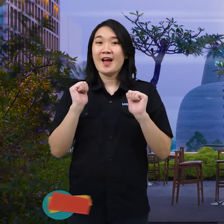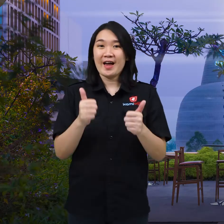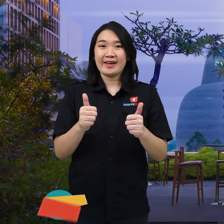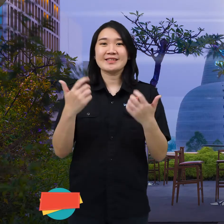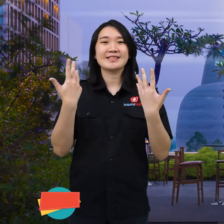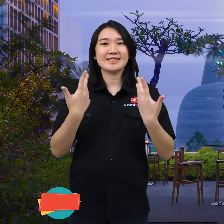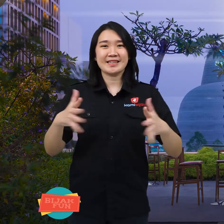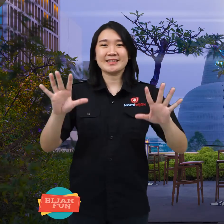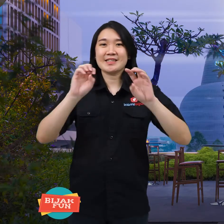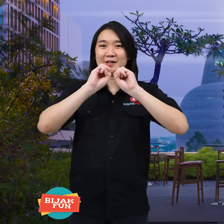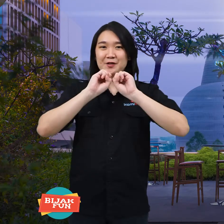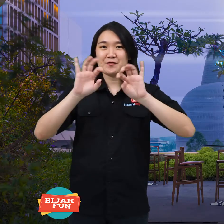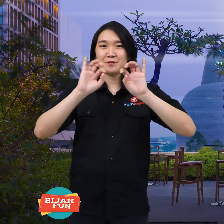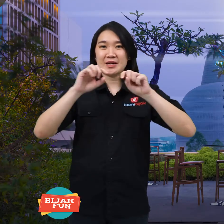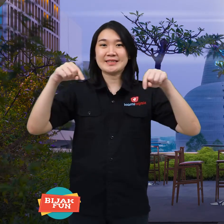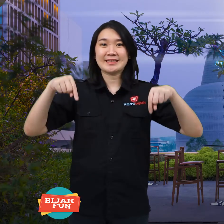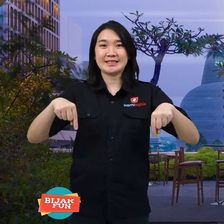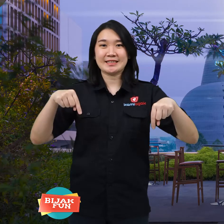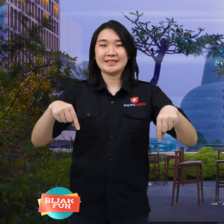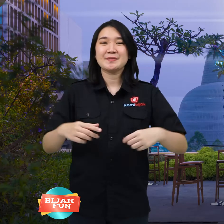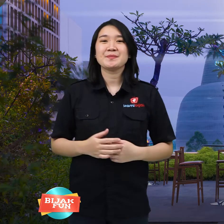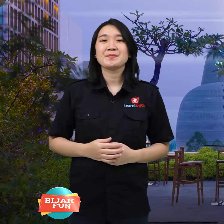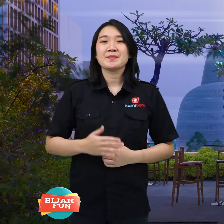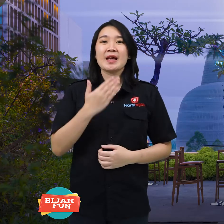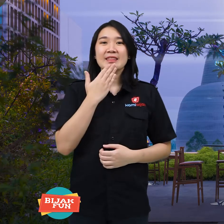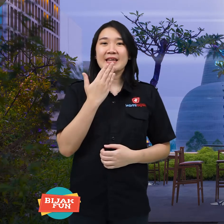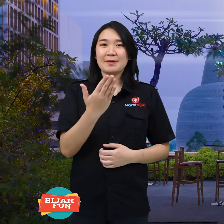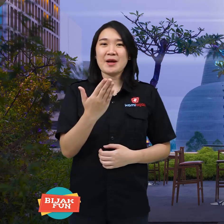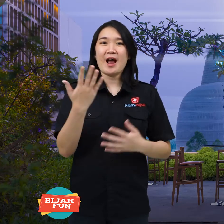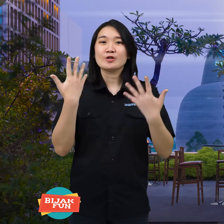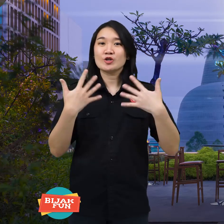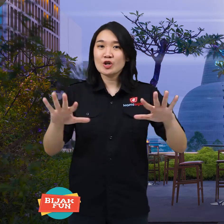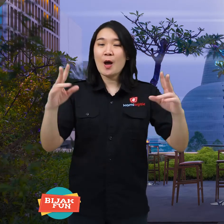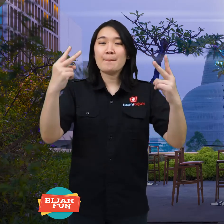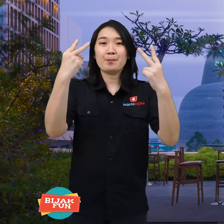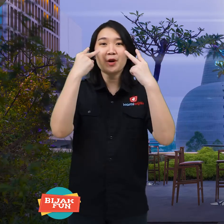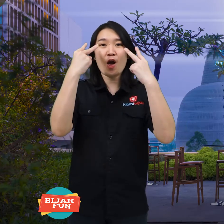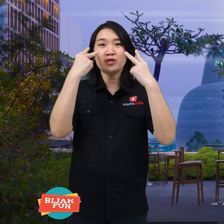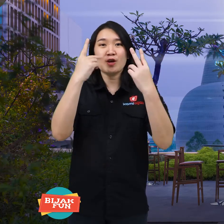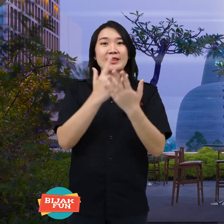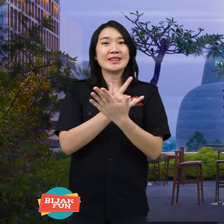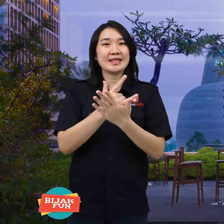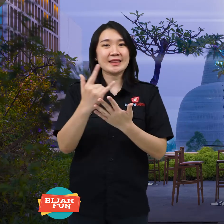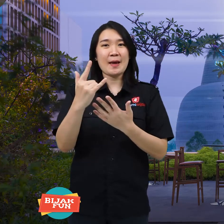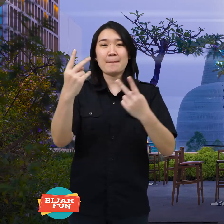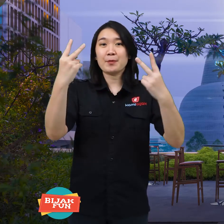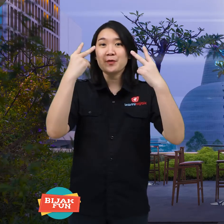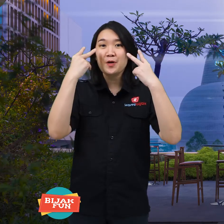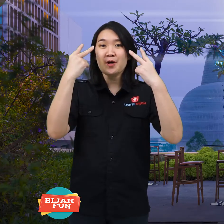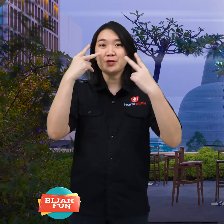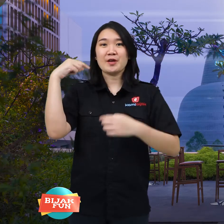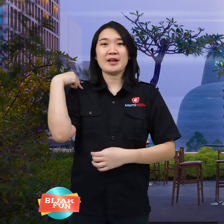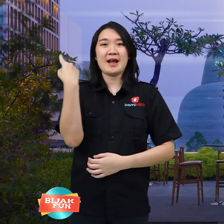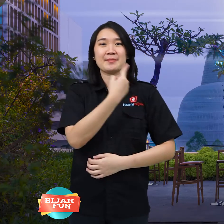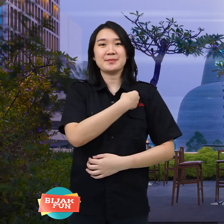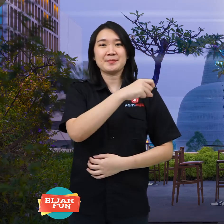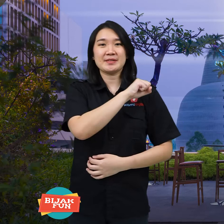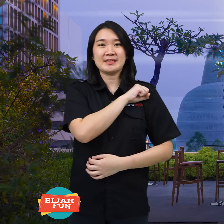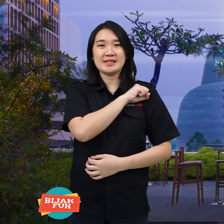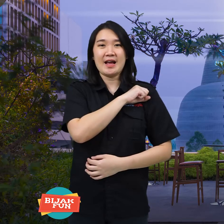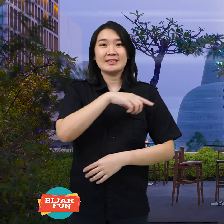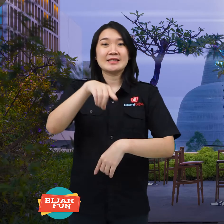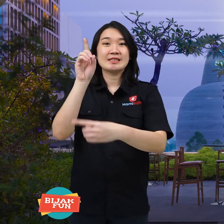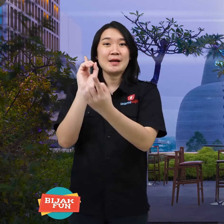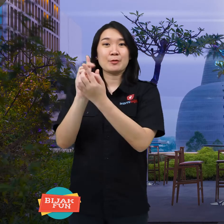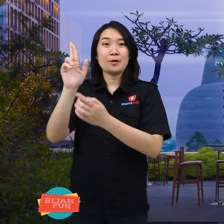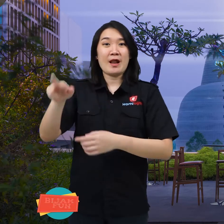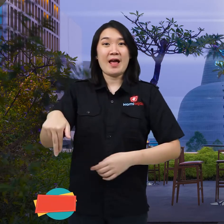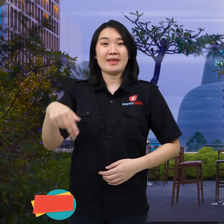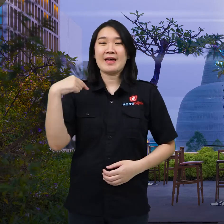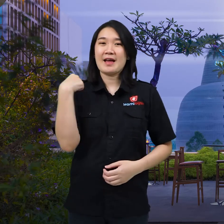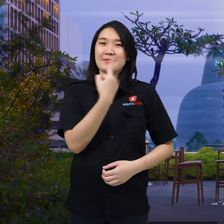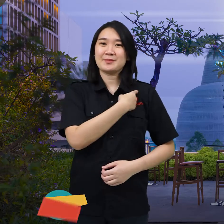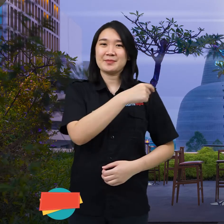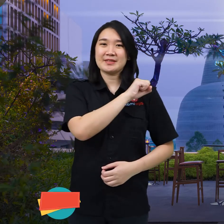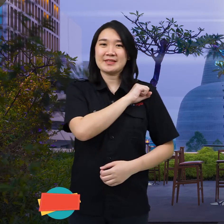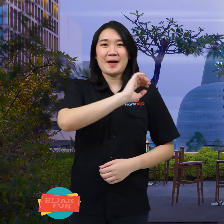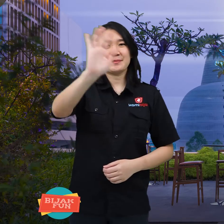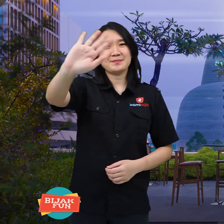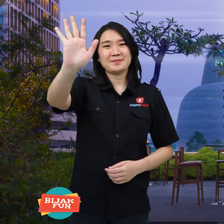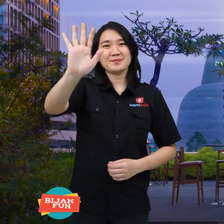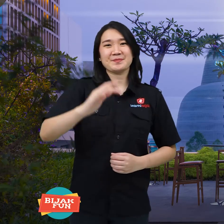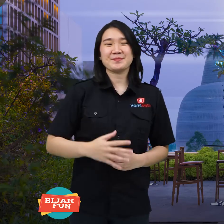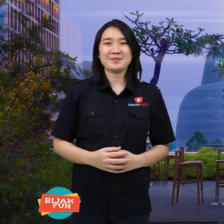Oke sekian informasi, terima kasih sudah menonton. Sampai jumpa lagi di KamiBijak. Dah!